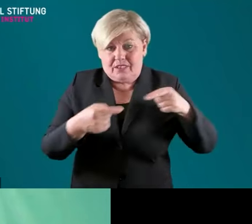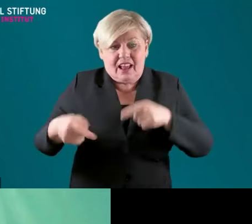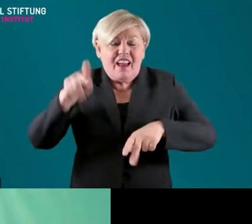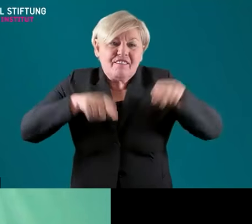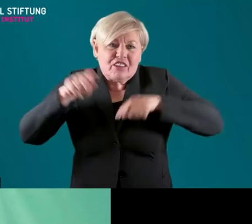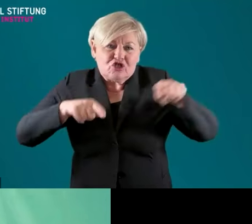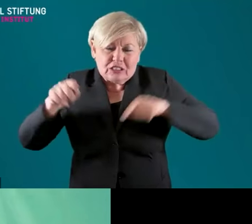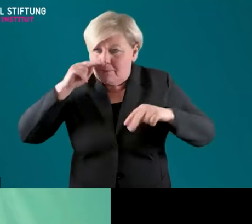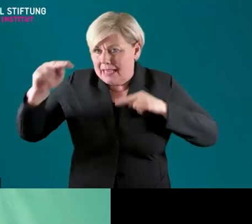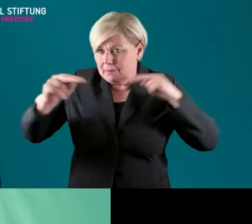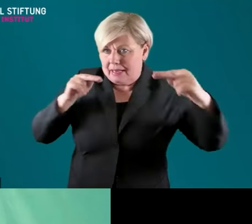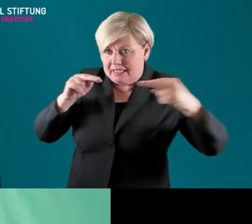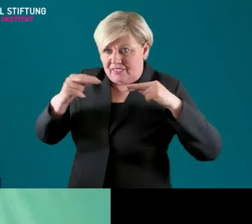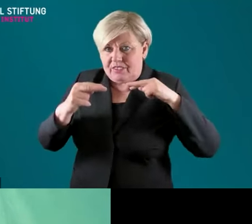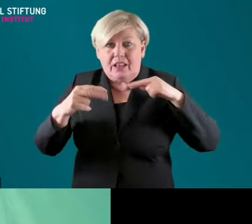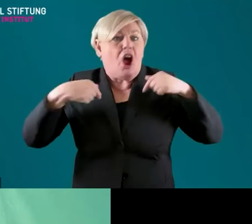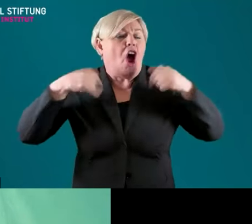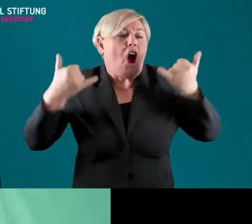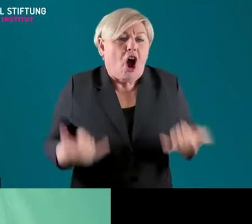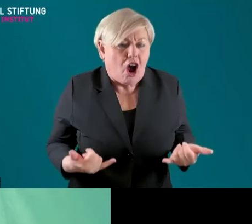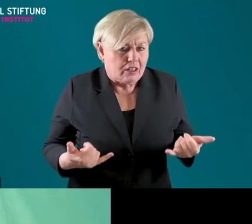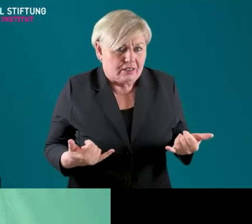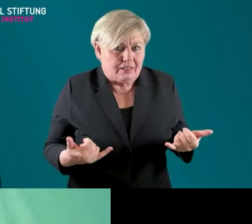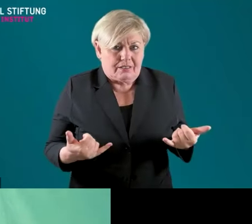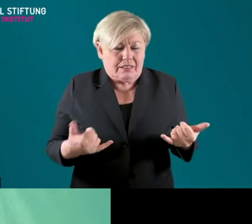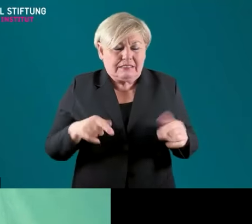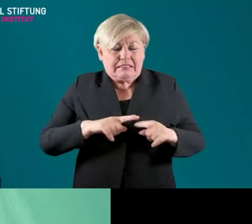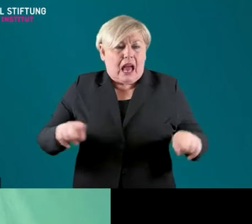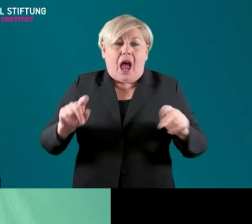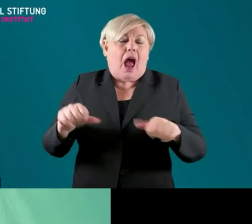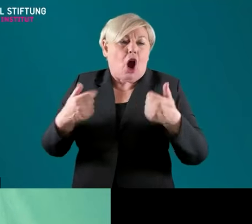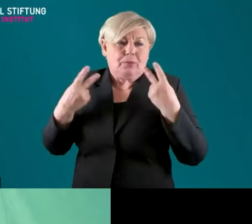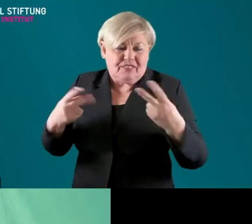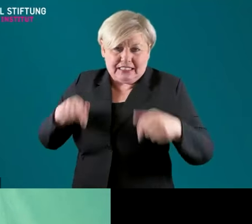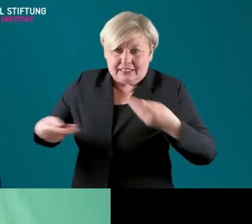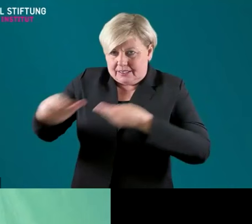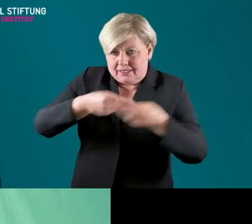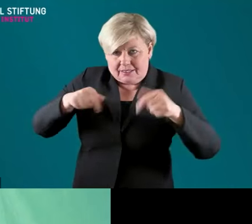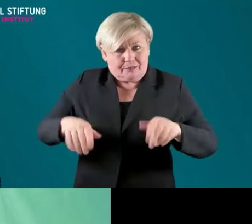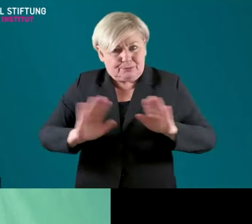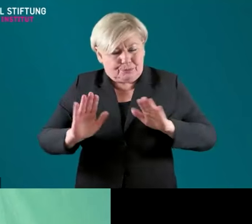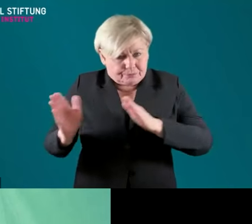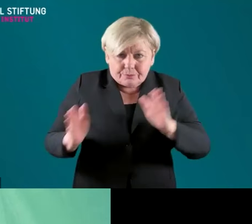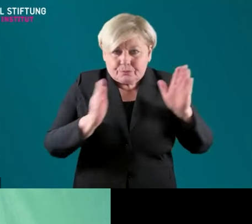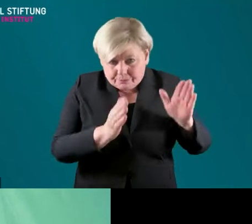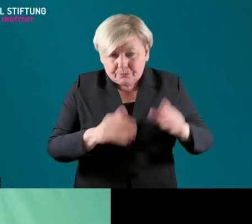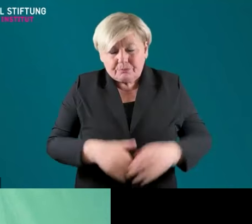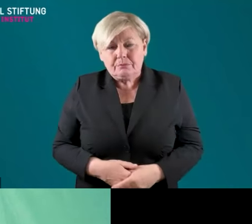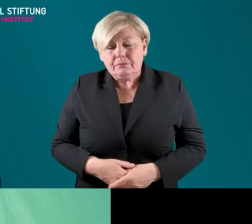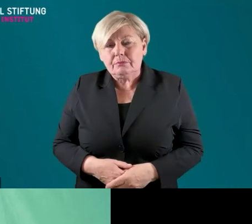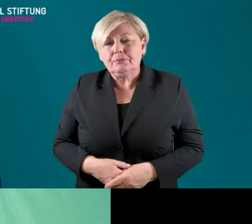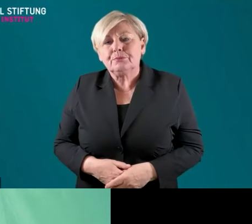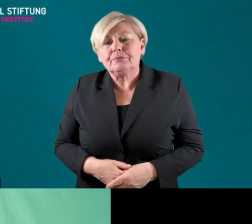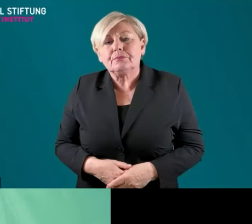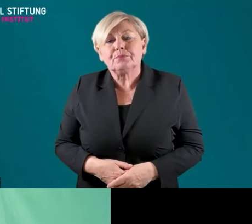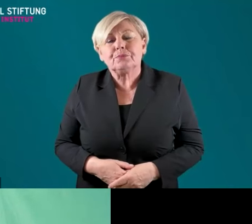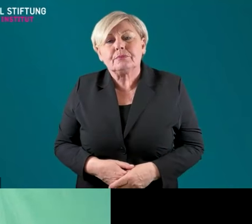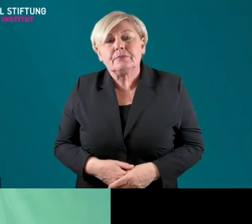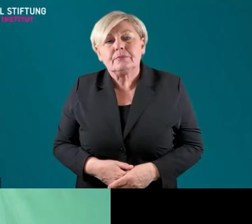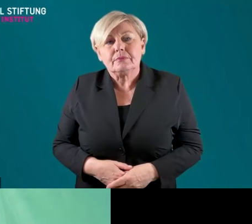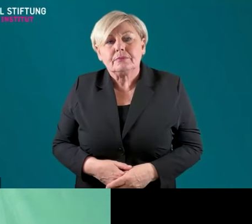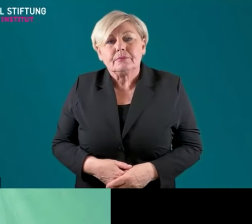und ich wollte das jetzt nicht heute ins Zentrum unseres Gesprächs stellen, wie die Debatte dazu ist.